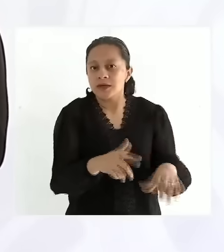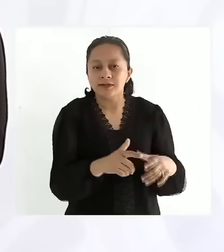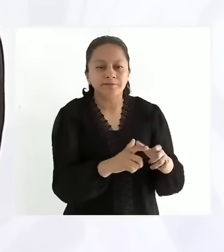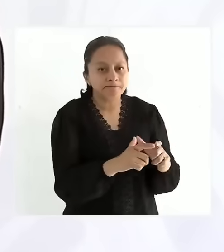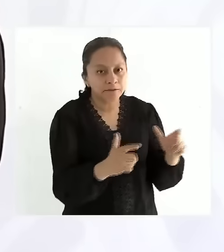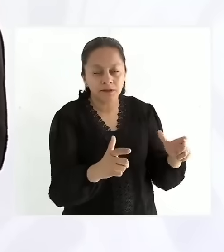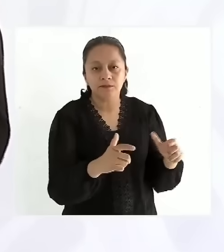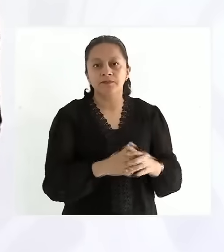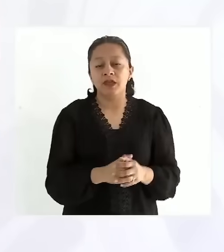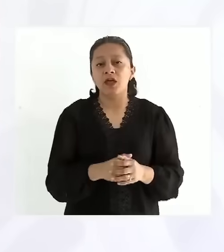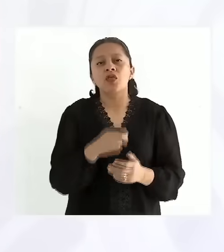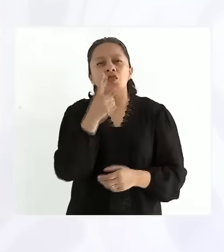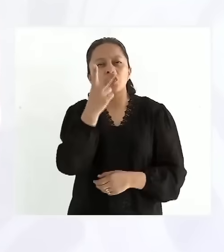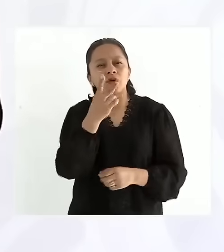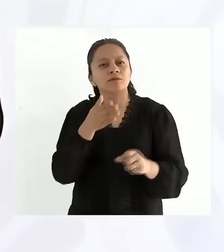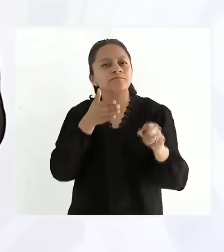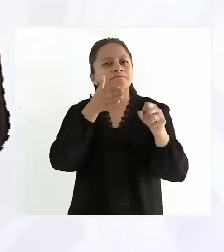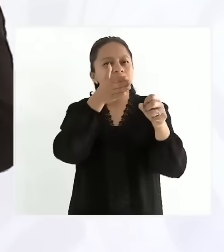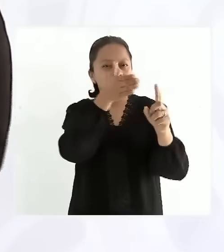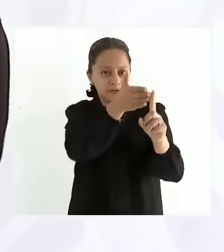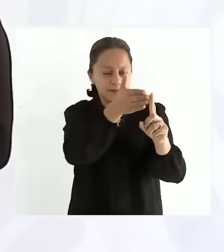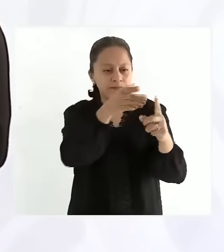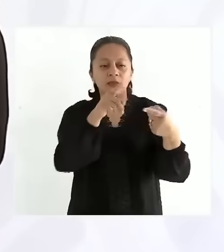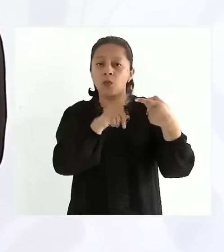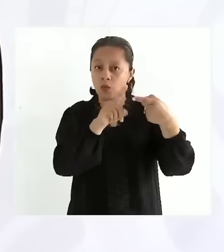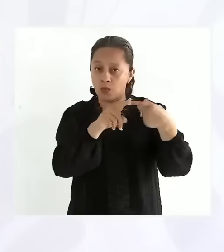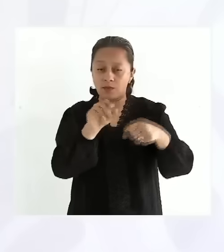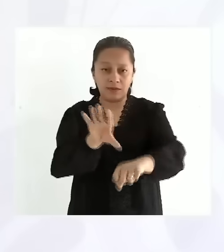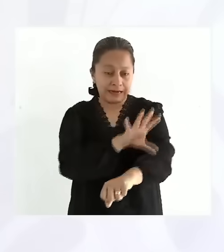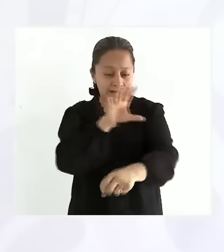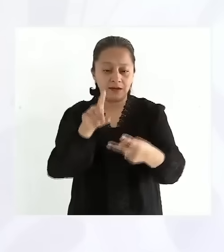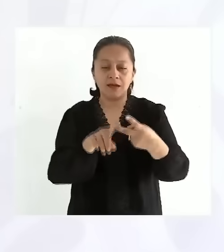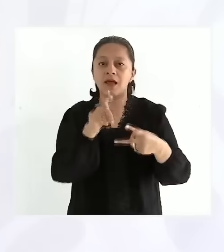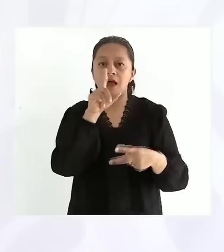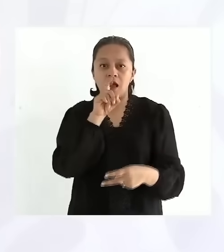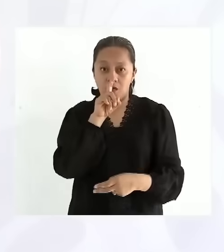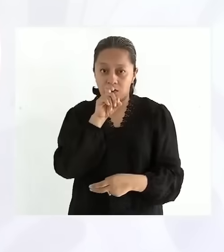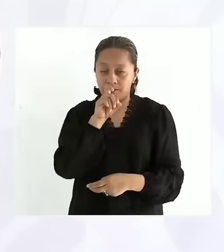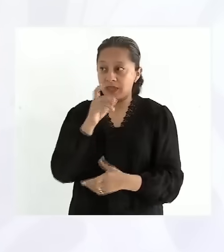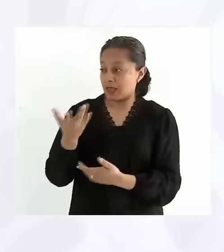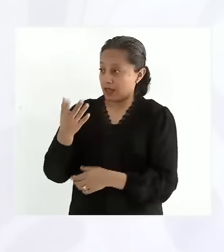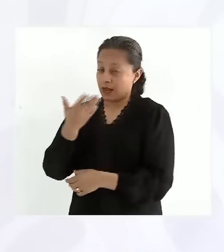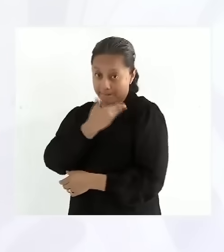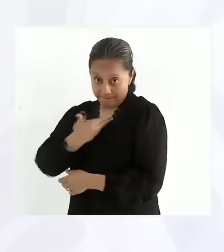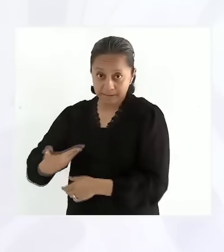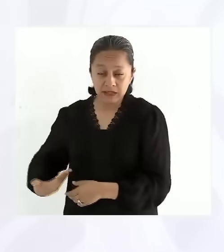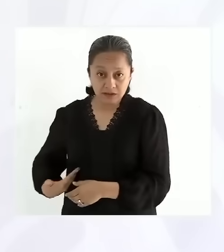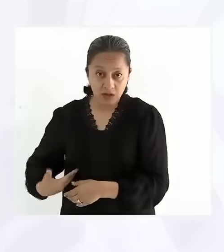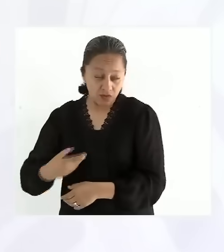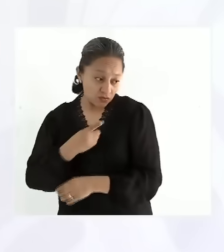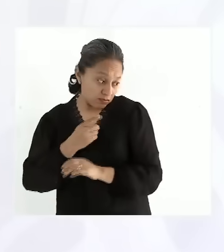grandes reds, energía y agua. Y la presidenta no nos está dejando solo a las y los queretanos. Y